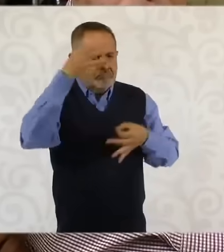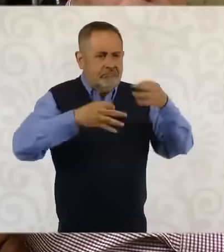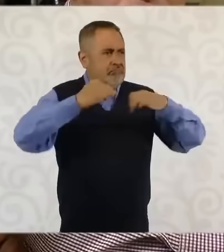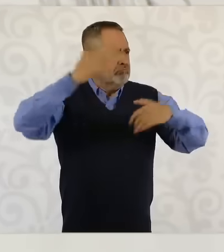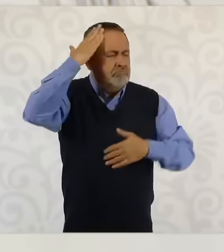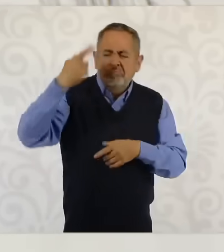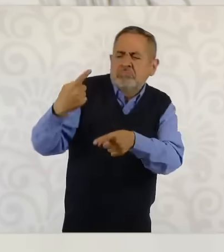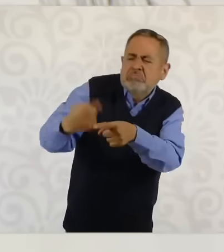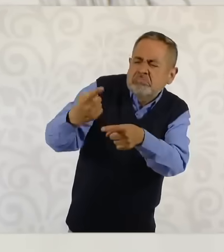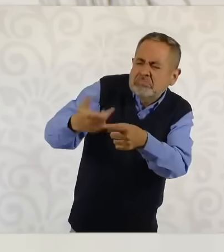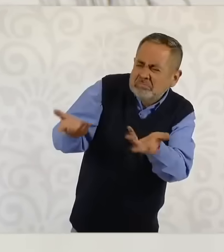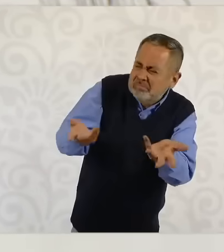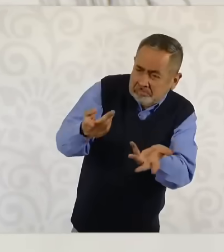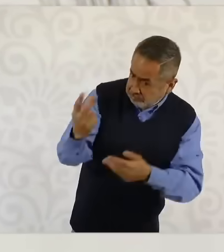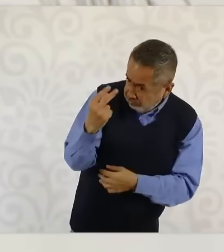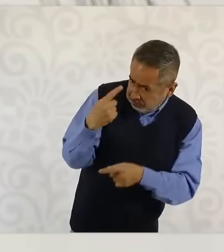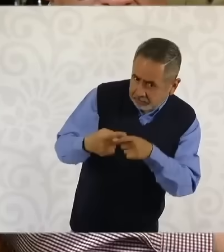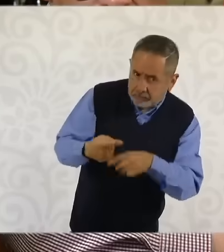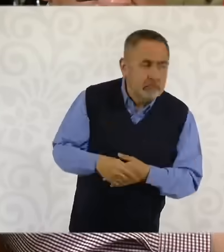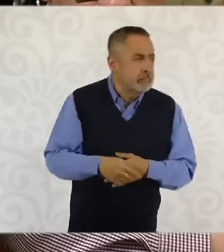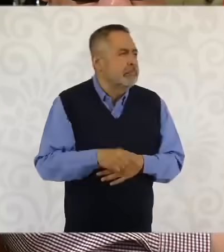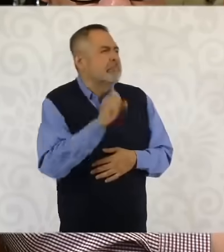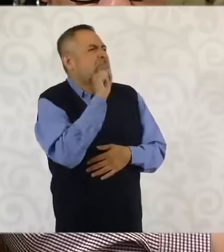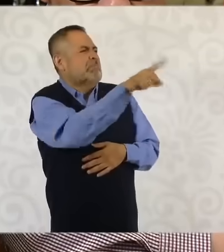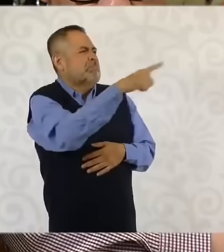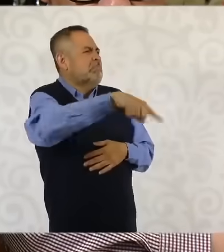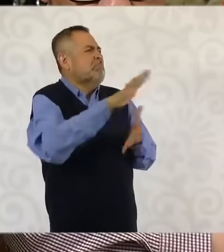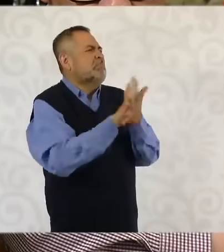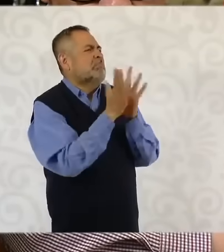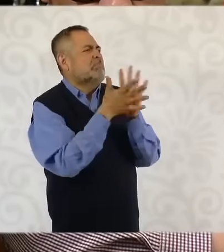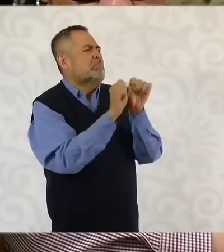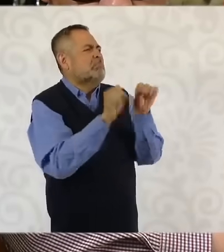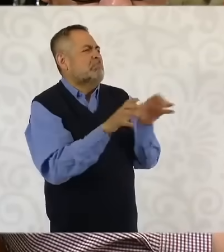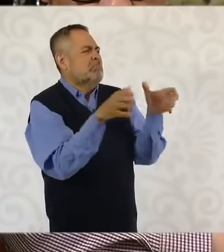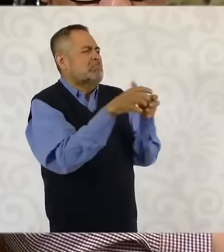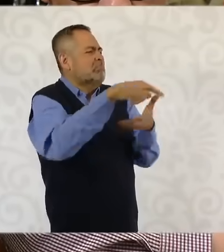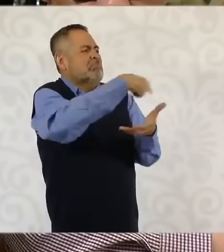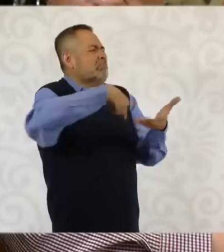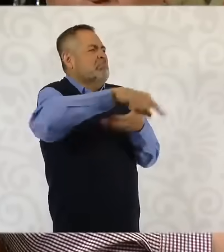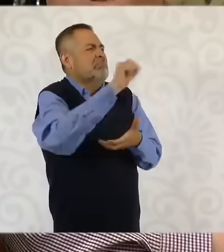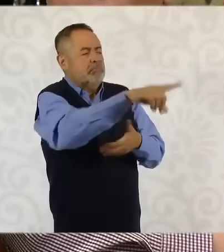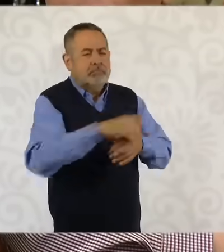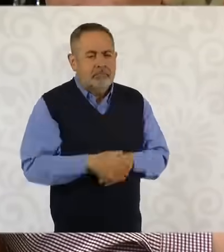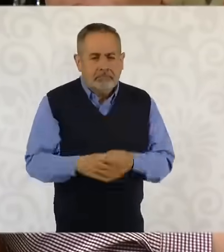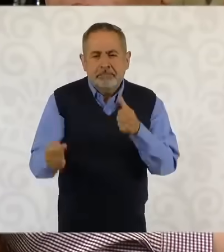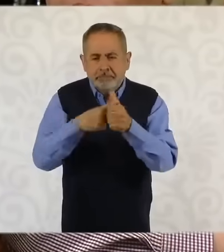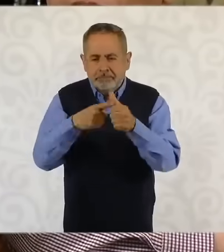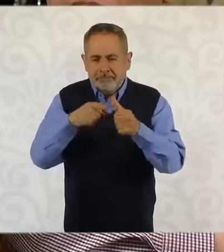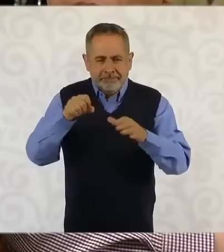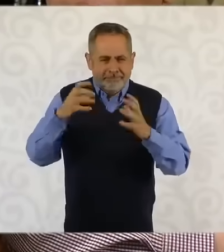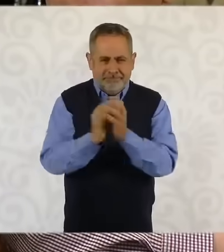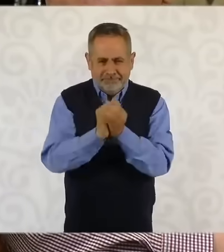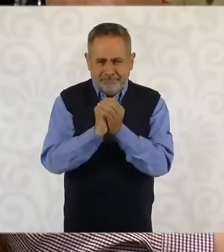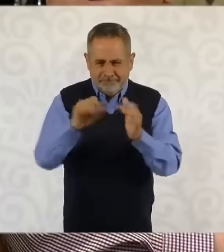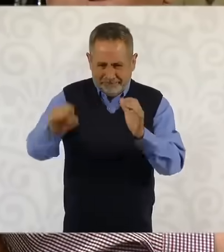fue entonces eh pues el mismo sistema presidenta primero los eligieron en una tómbola luego este